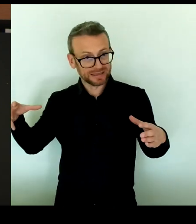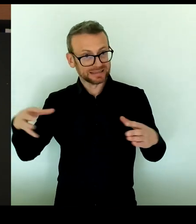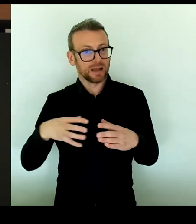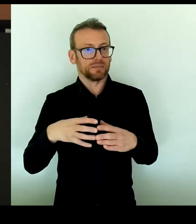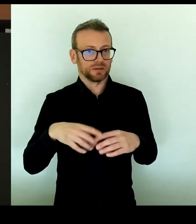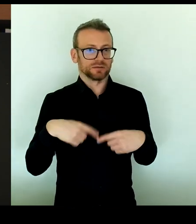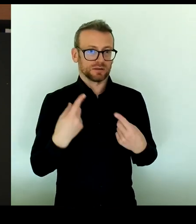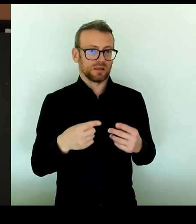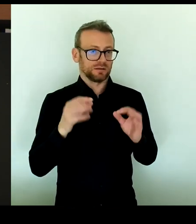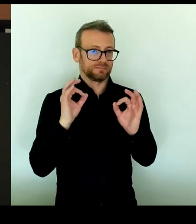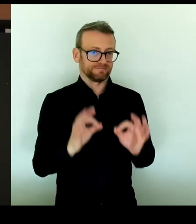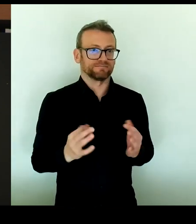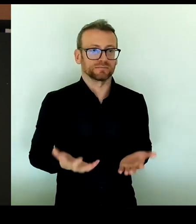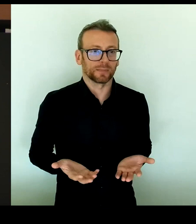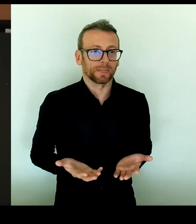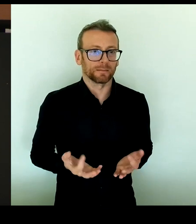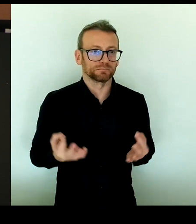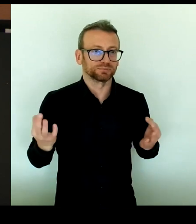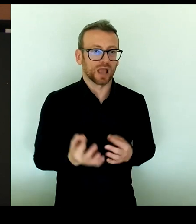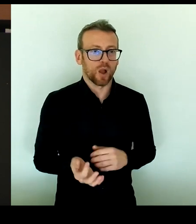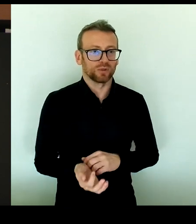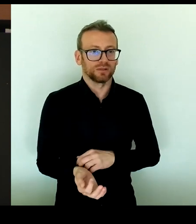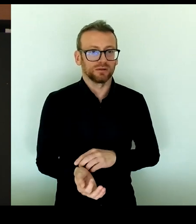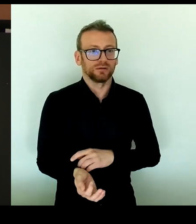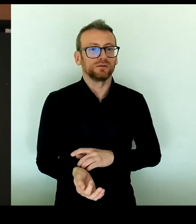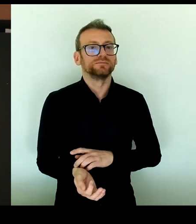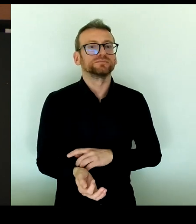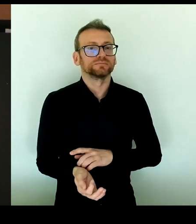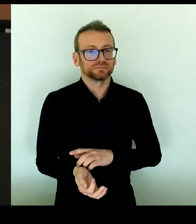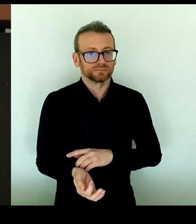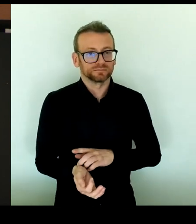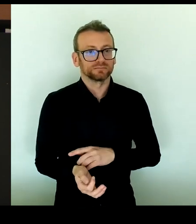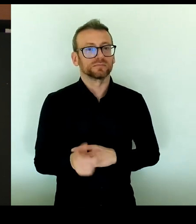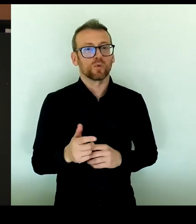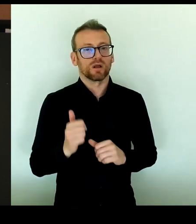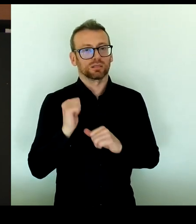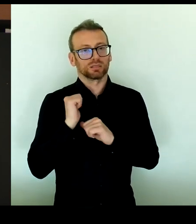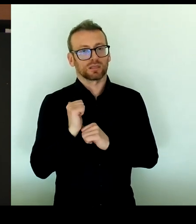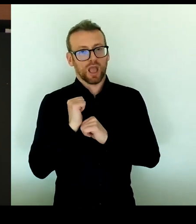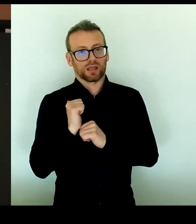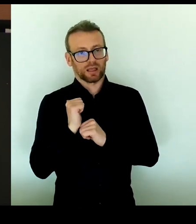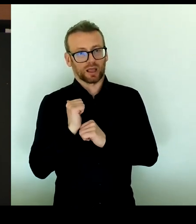Dienstleister in diesem Programm. Und auch deren konkrete Rollen, Kompetenzen und Aufgaben müssen